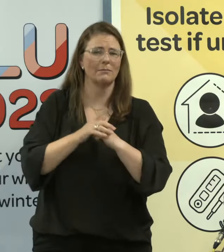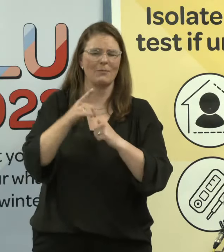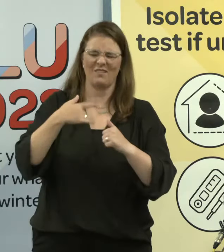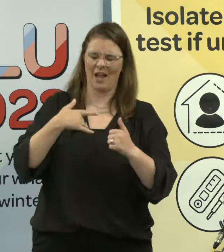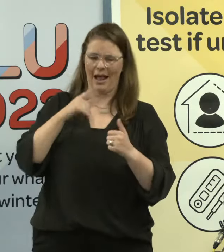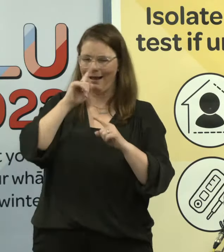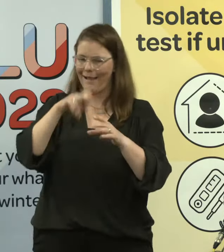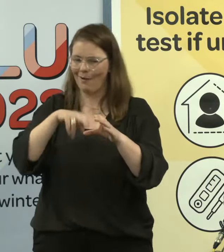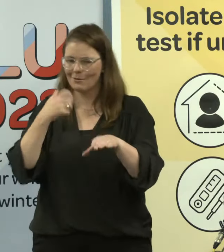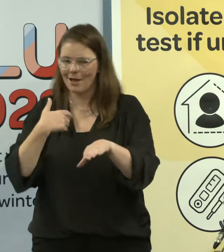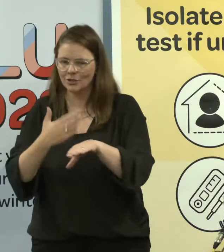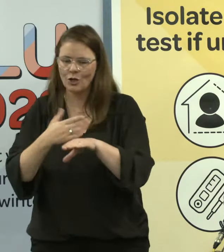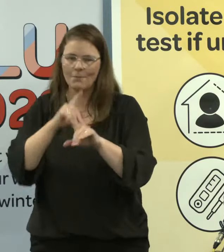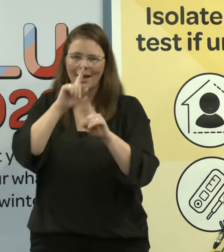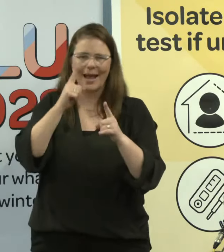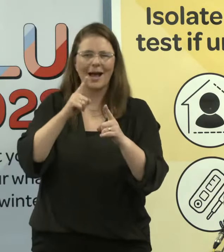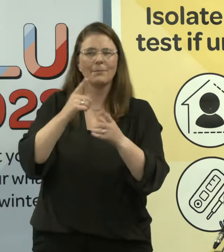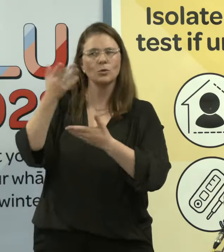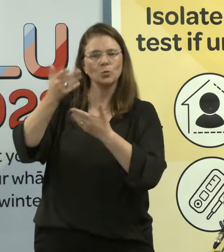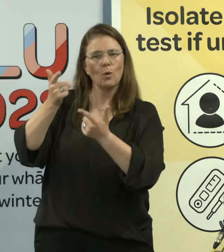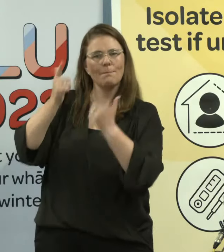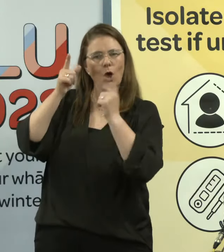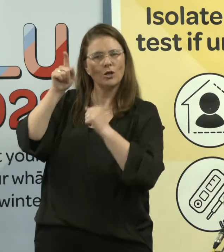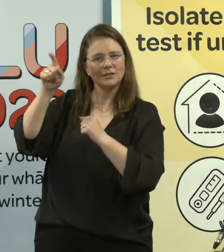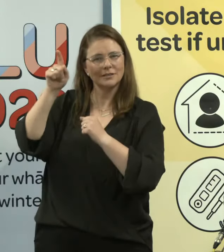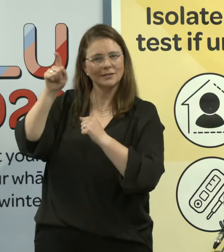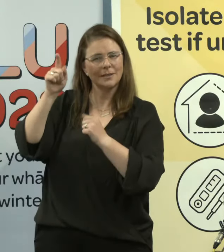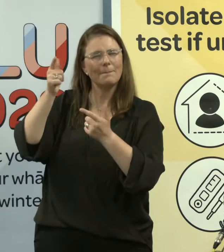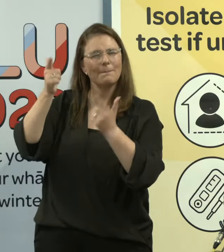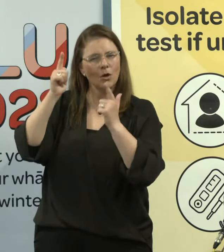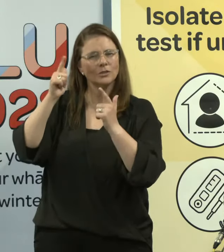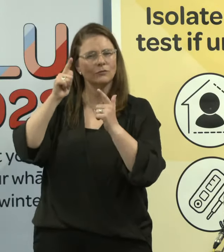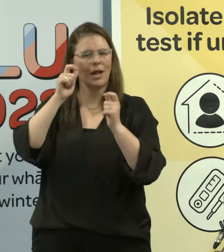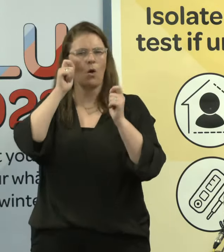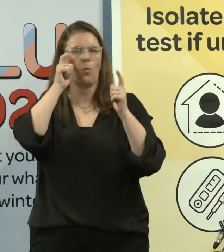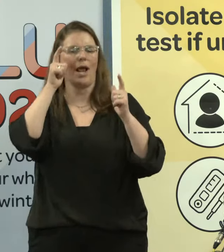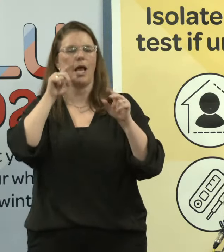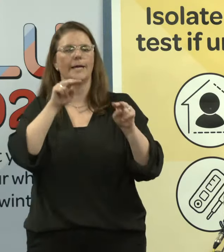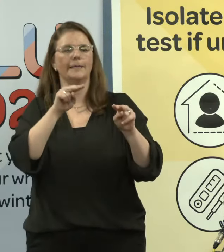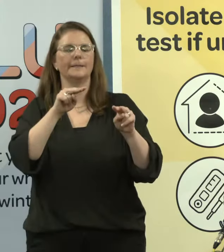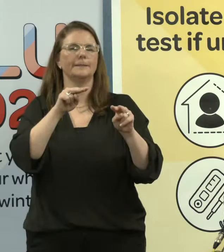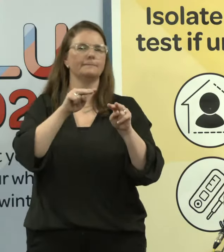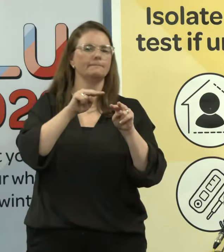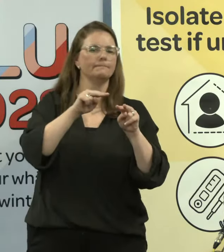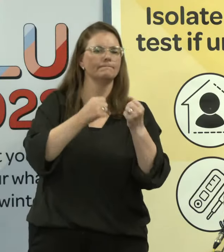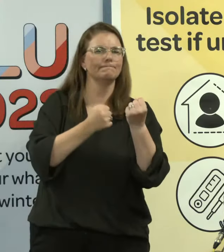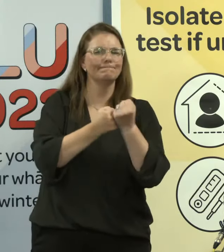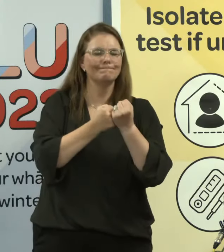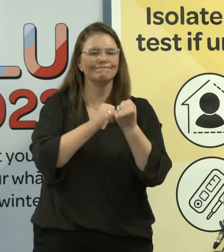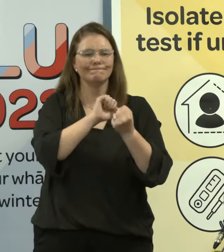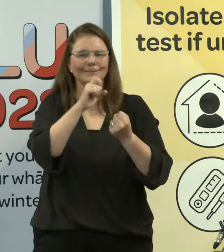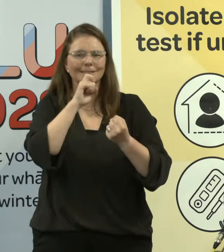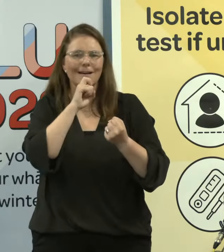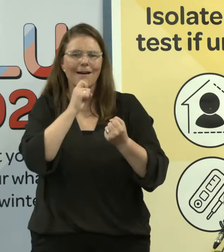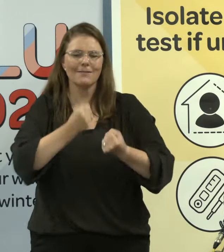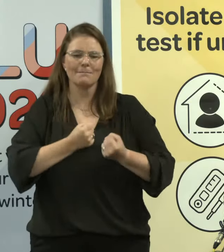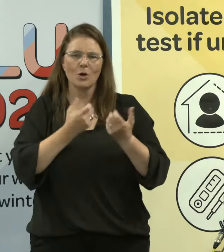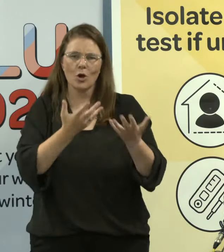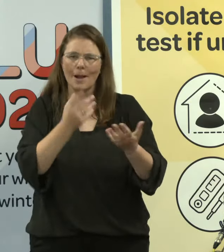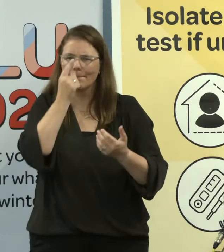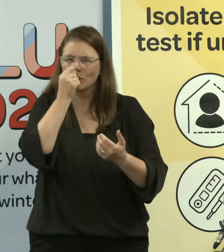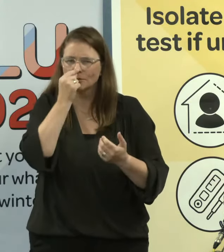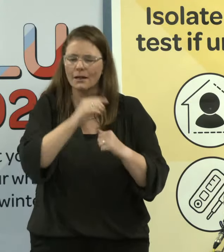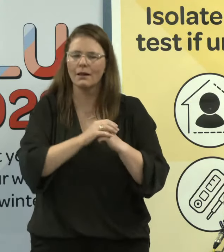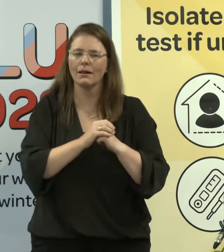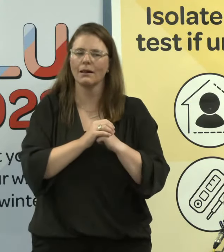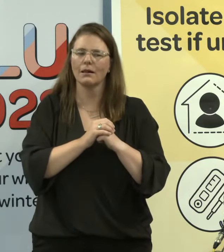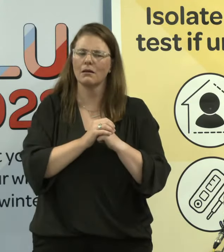o tohunga hauora. Ka whakaaro